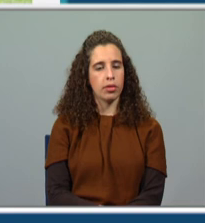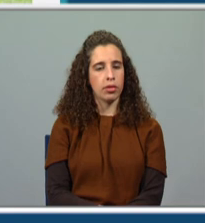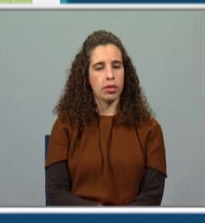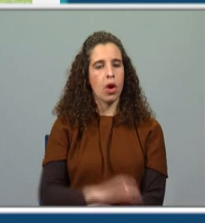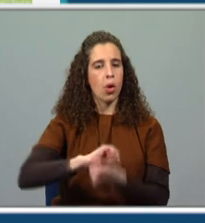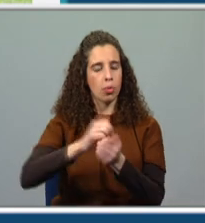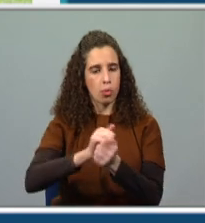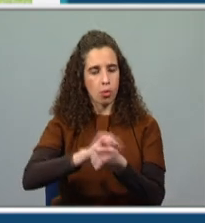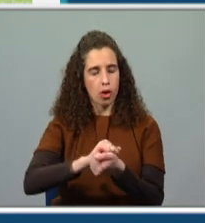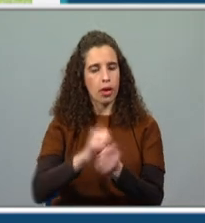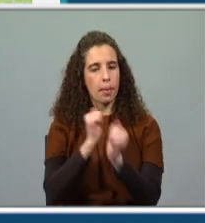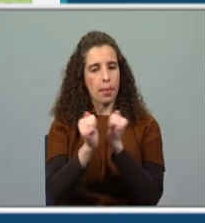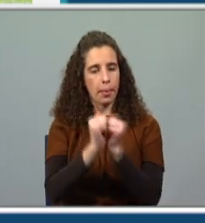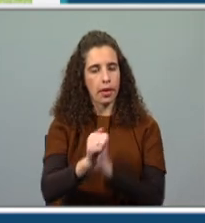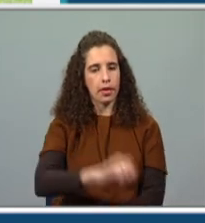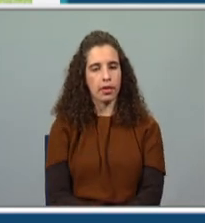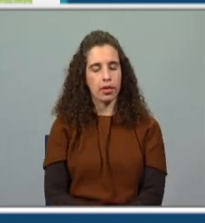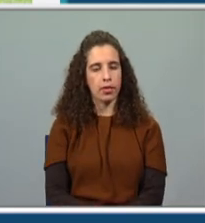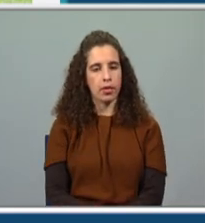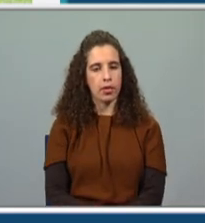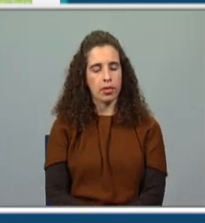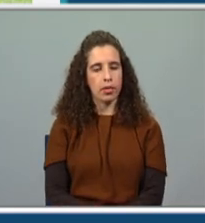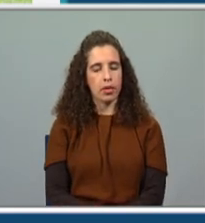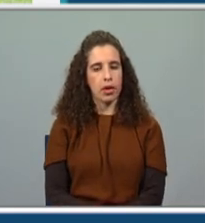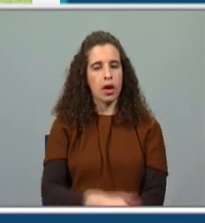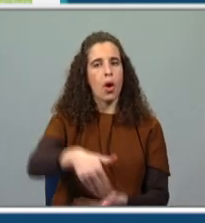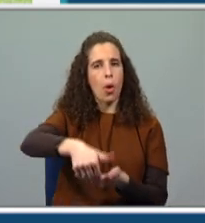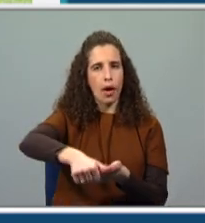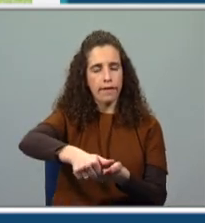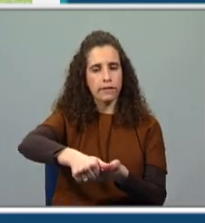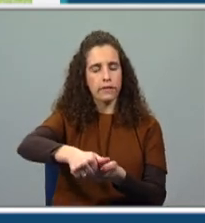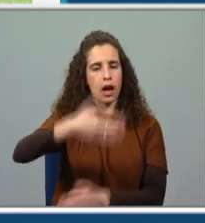o molde de papel e o agrafador o que é que parecia 紙模和訂書機它是什麼樣子的